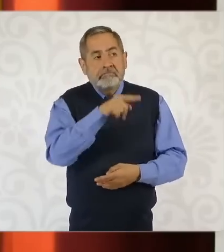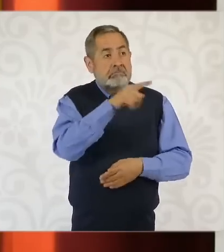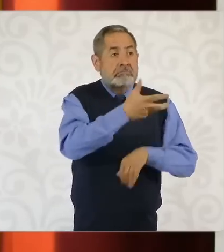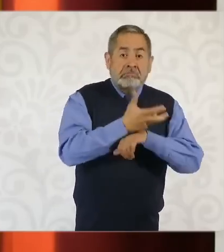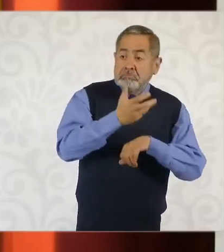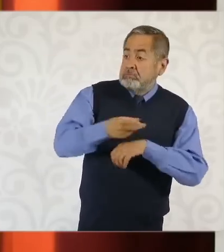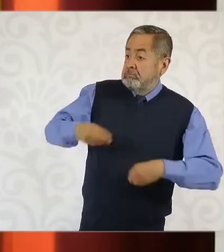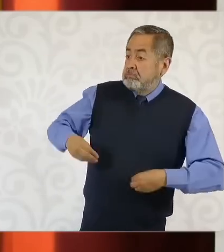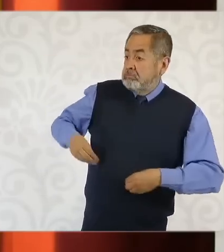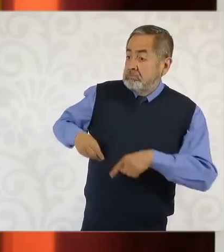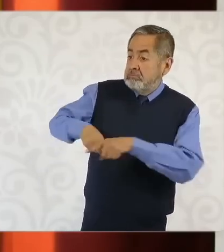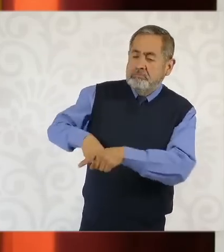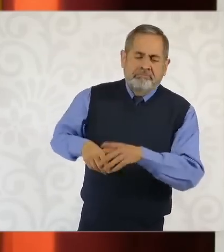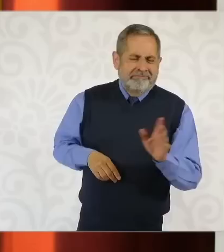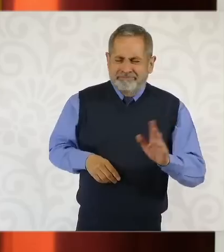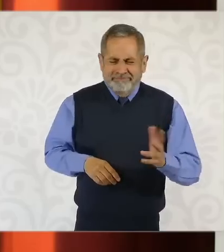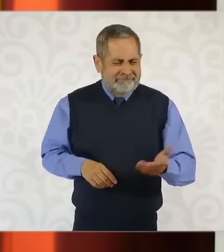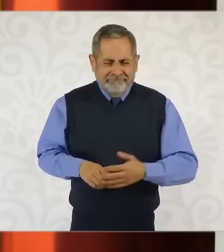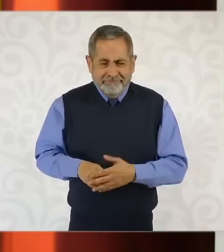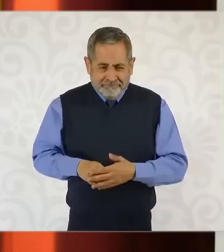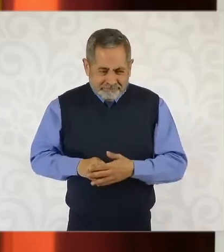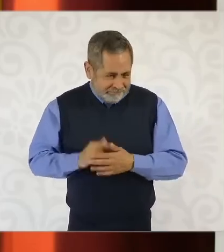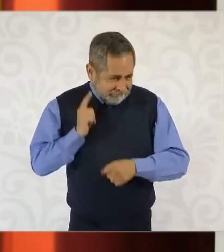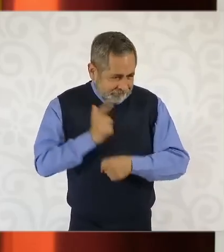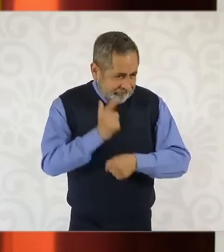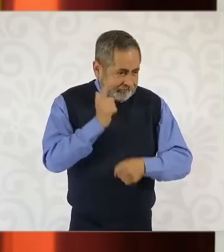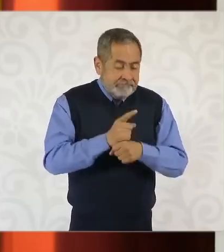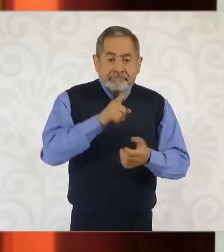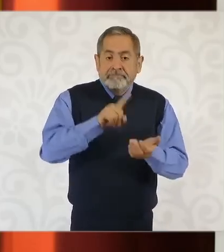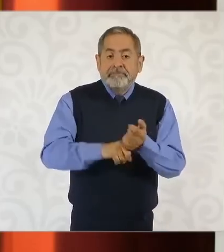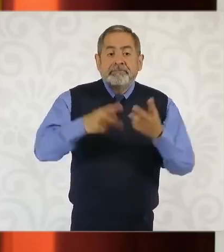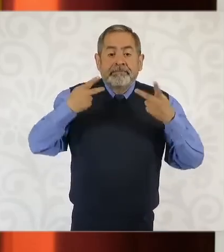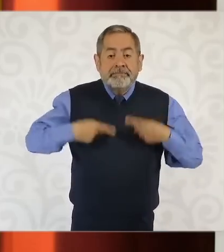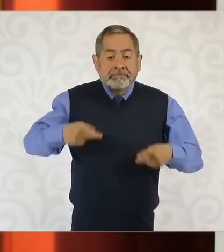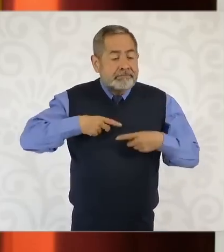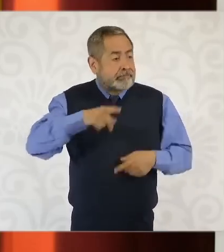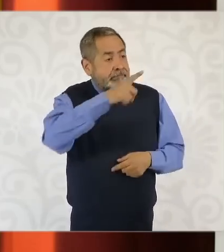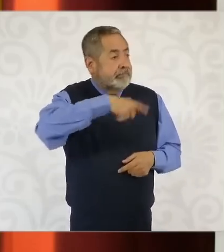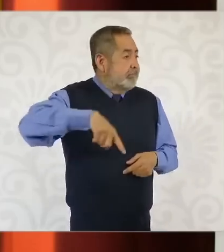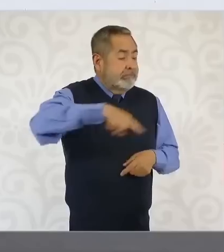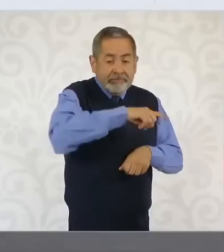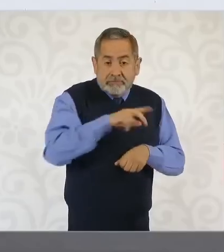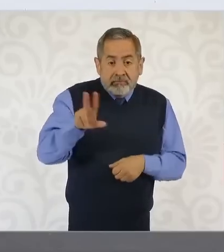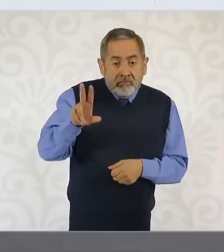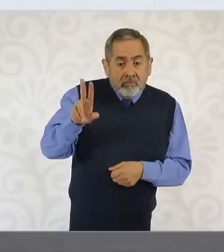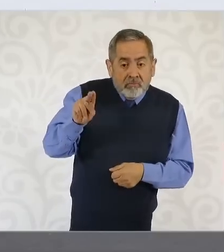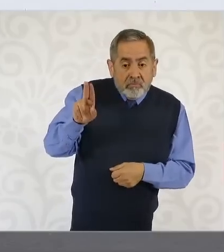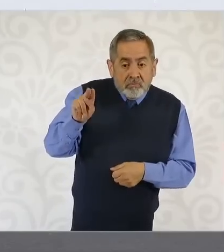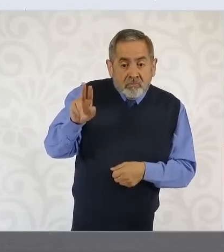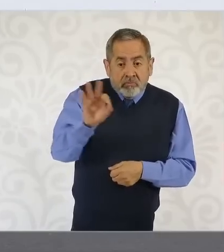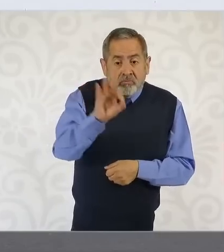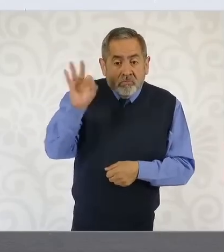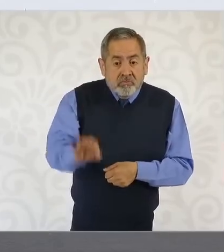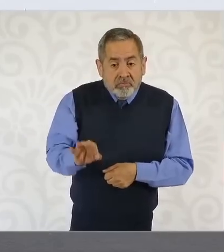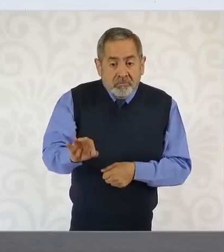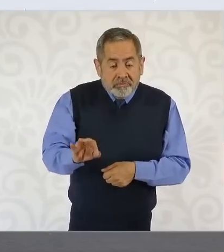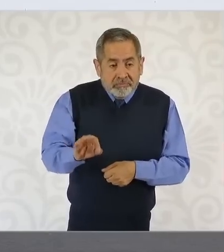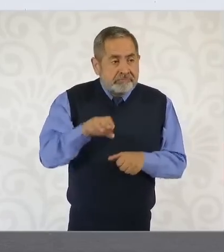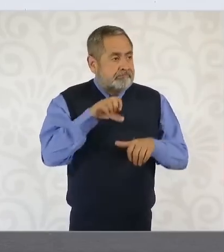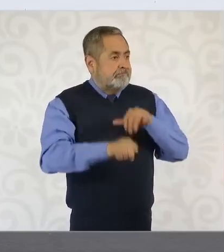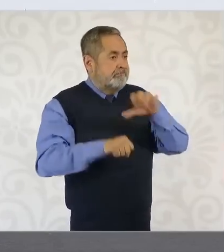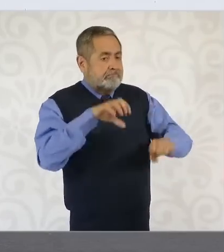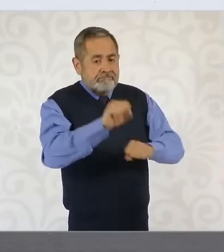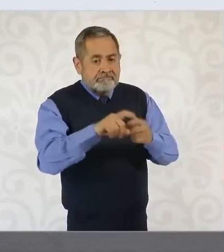los ciudadanos estadounidenses comprendieron el 80% de las personas atrapadas dice aquí detenidas